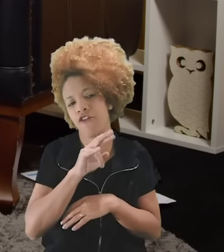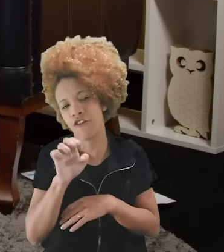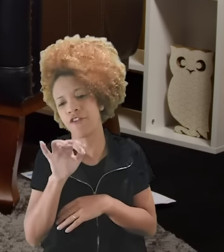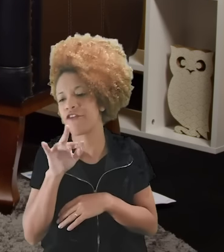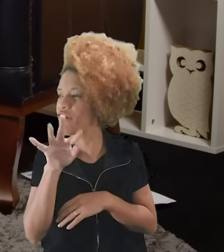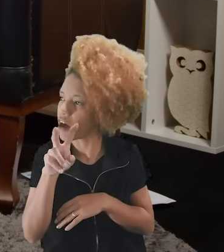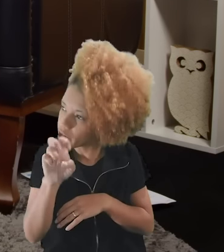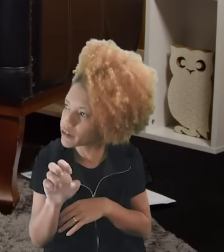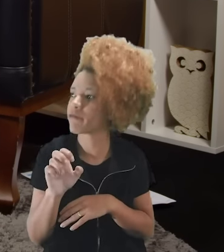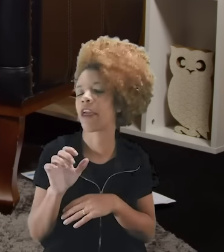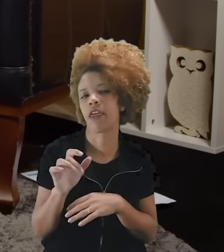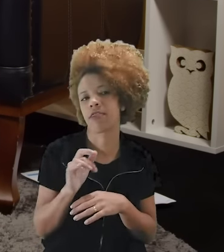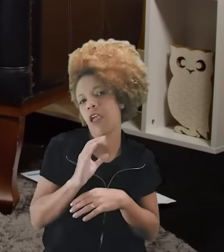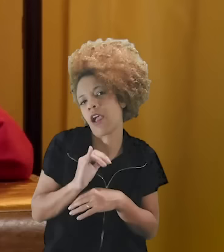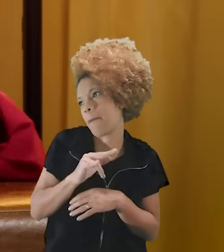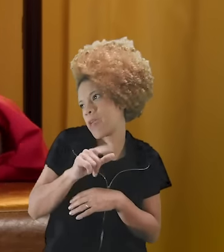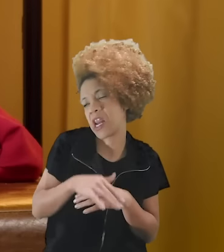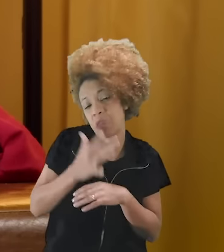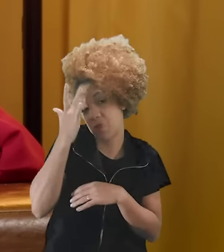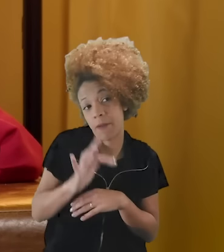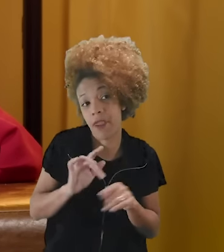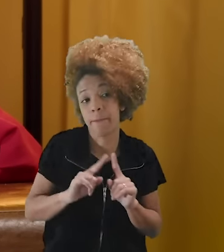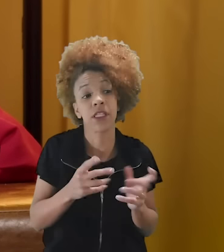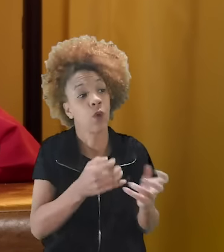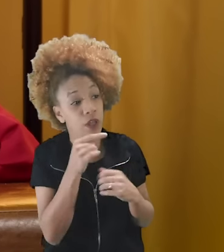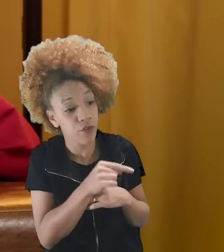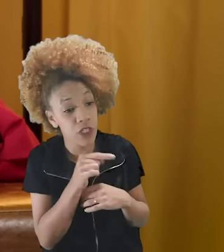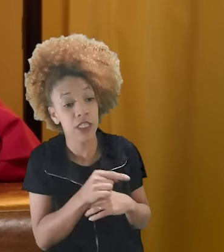com a camilota na época e eu não sabia nada de free Fire ela chegou e falou mas eu quero você um